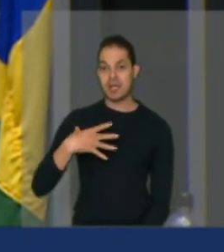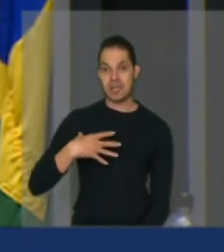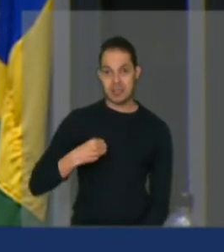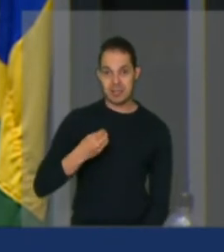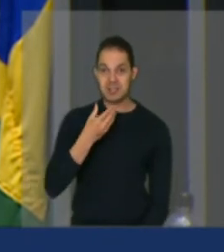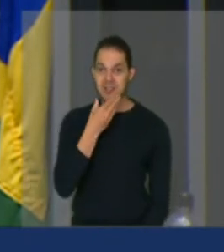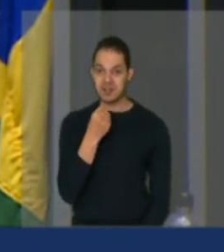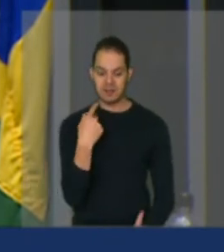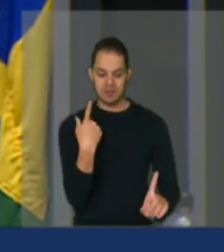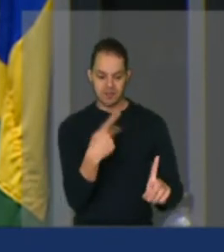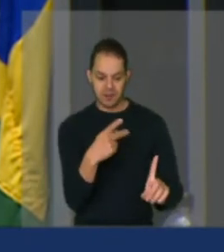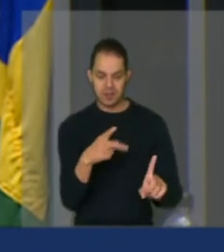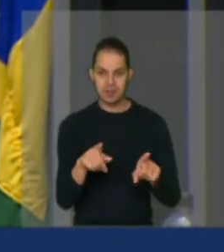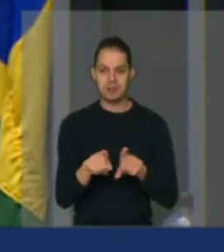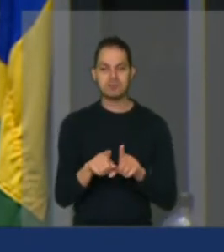SOLIDARIEDADE A TODA A SUA